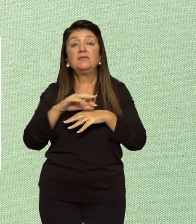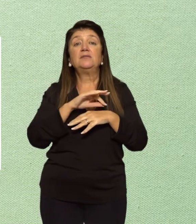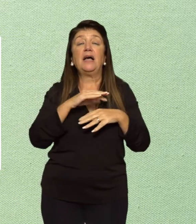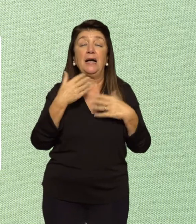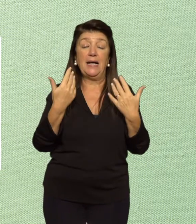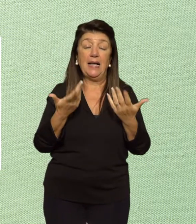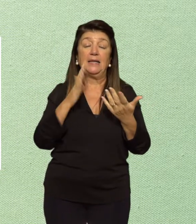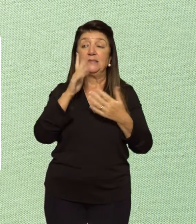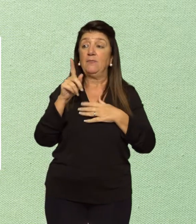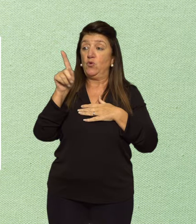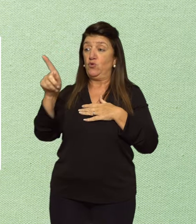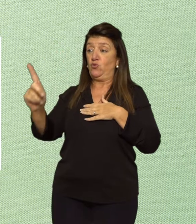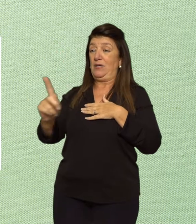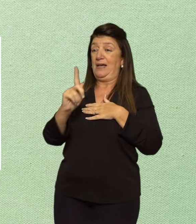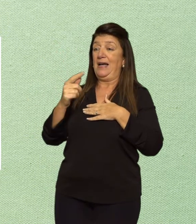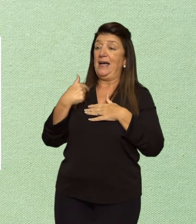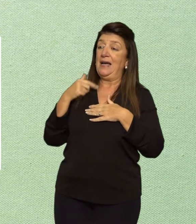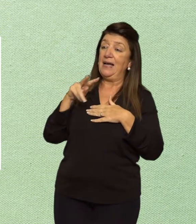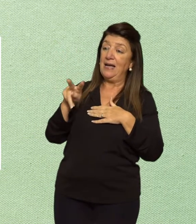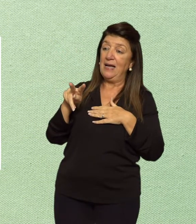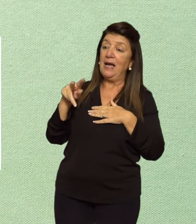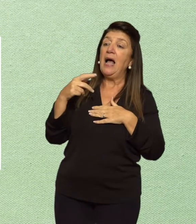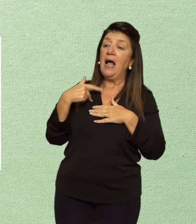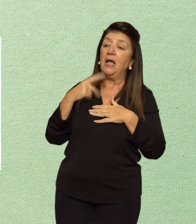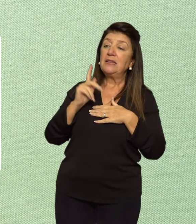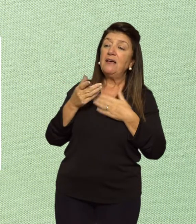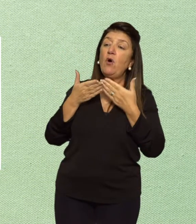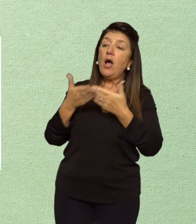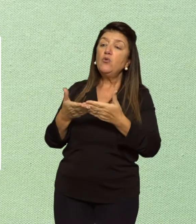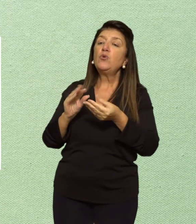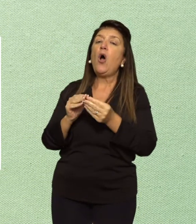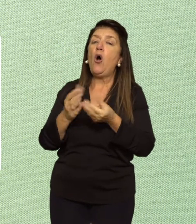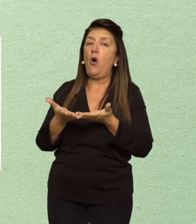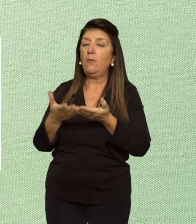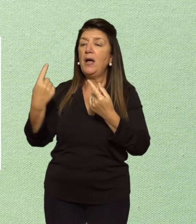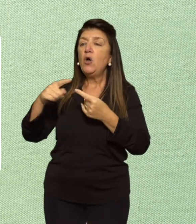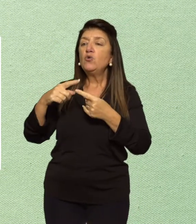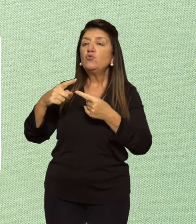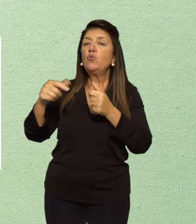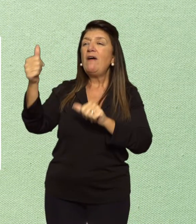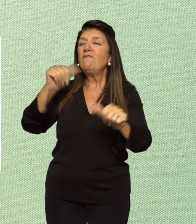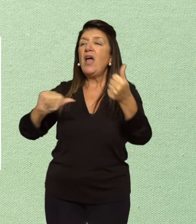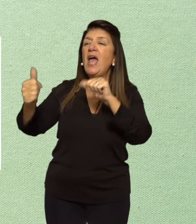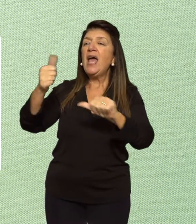di fronte a a me come posso aiutarti? Come riempio le tue ferite con quell'oro splendente? E questa è